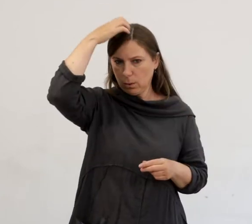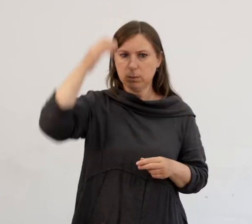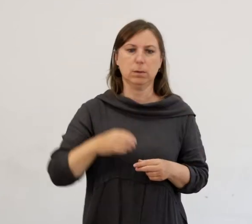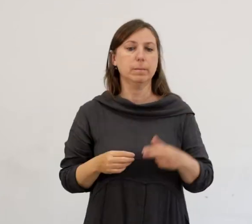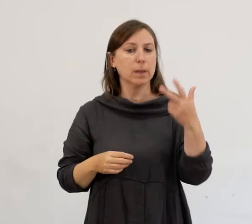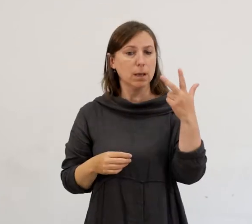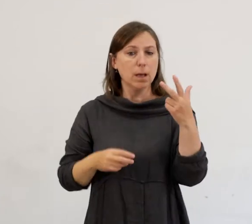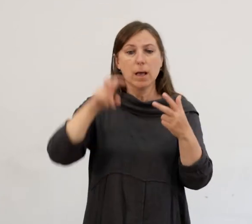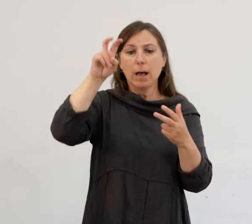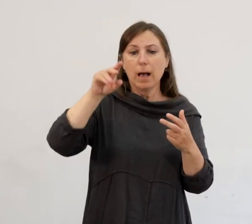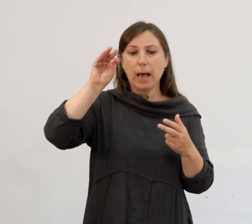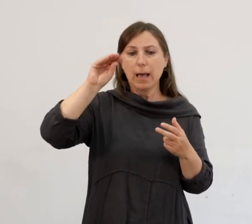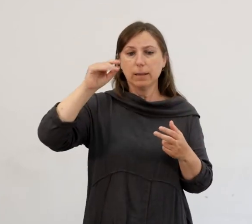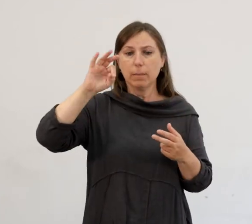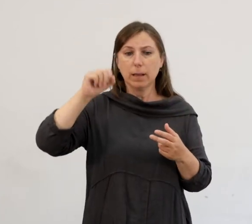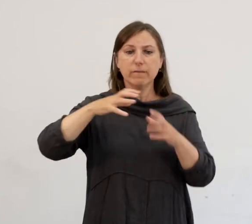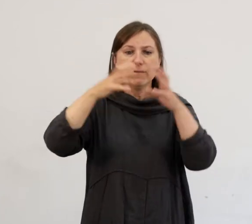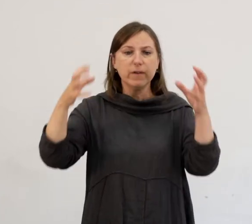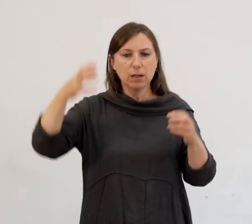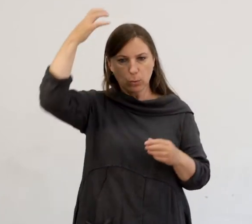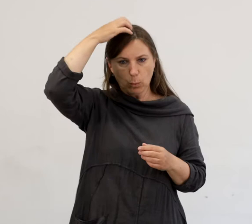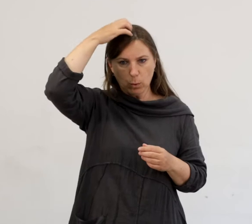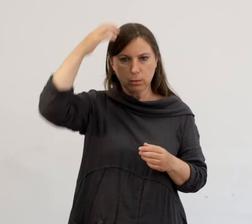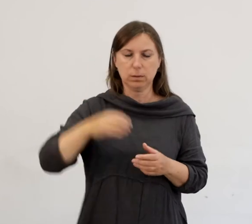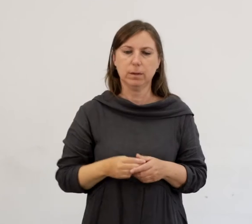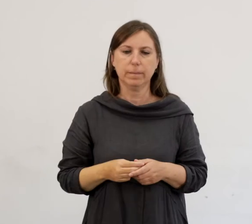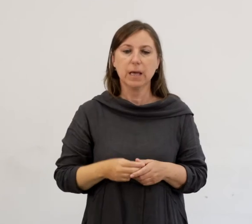koronny, kasztelan krakowski, wojewoda